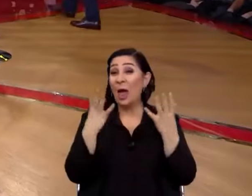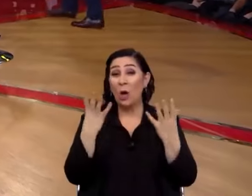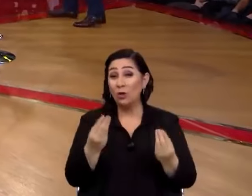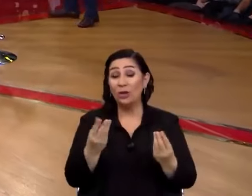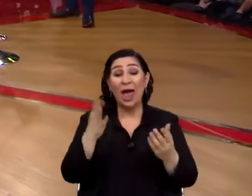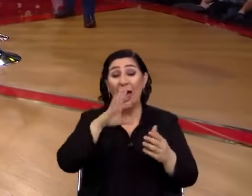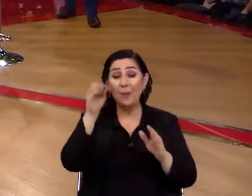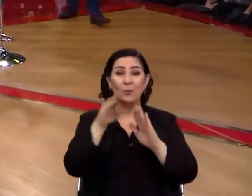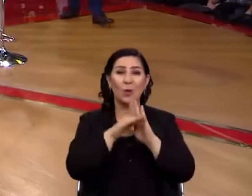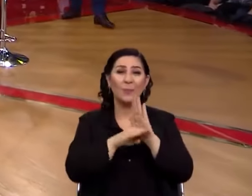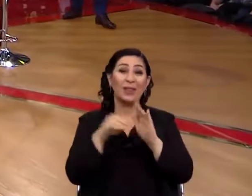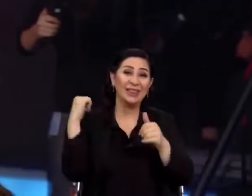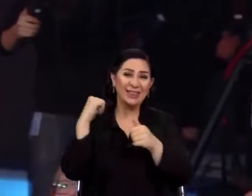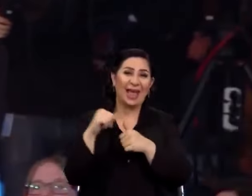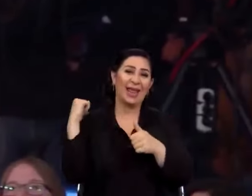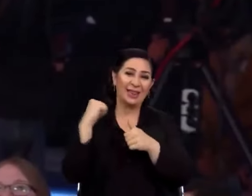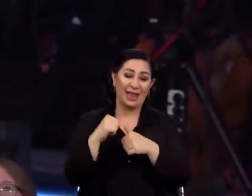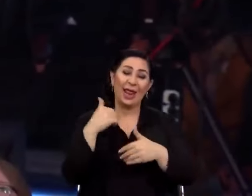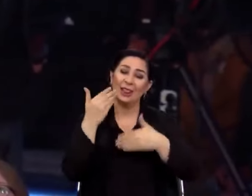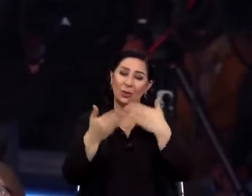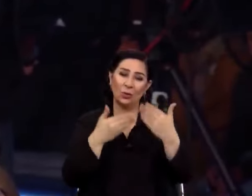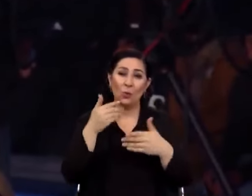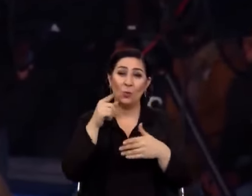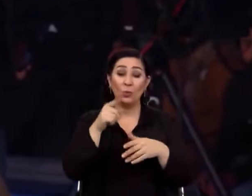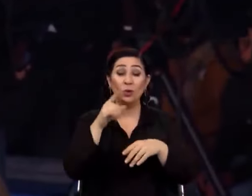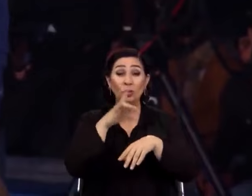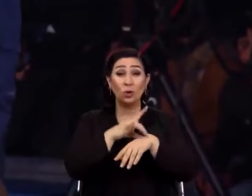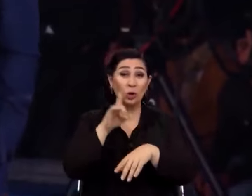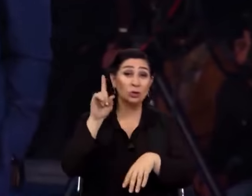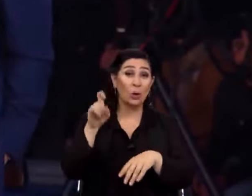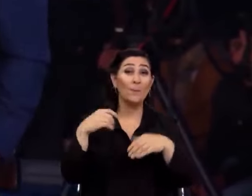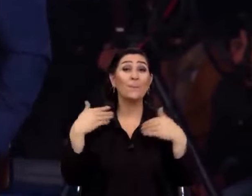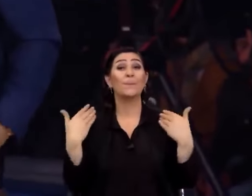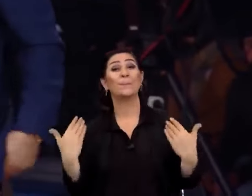programda tekrar tekrar anlatıyorum bunu hekiml de sorduk bayılmak böyle bir